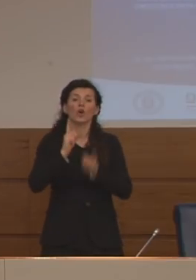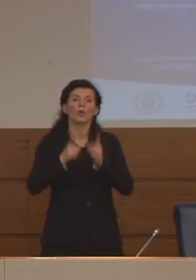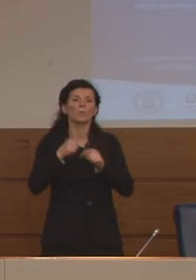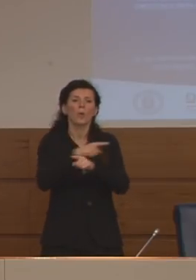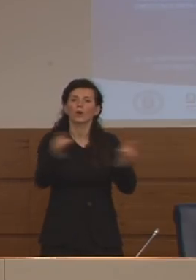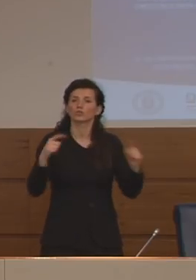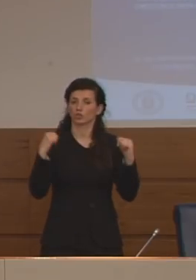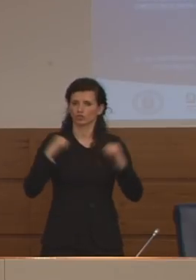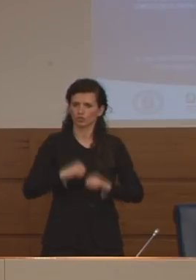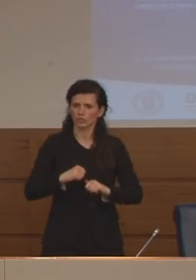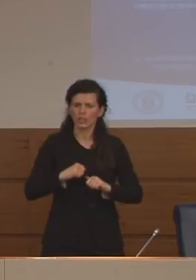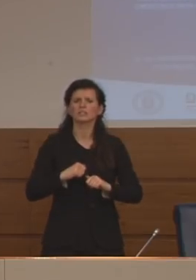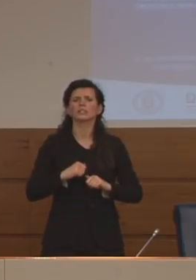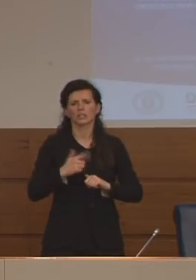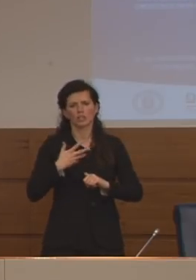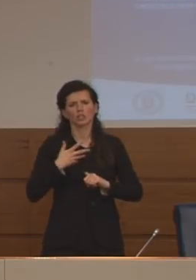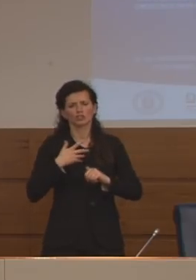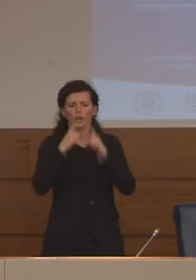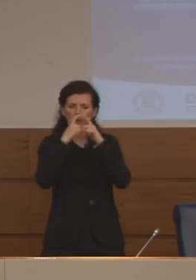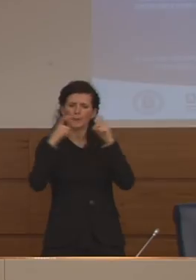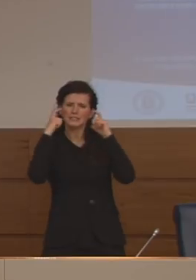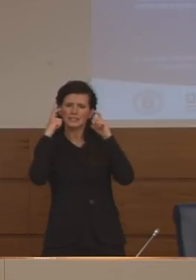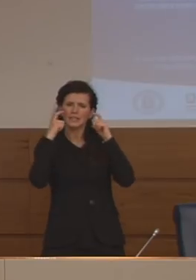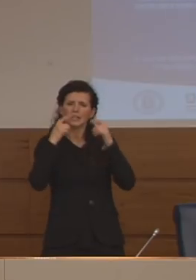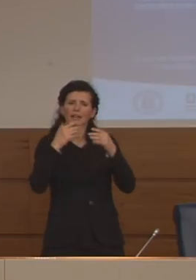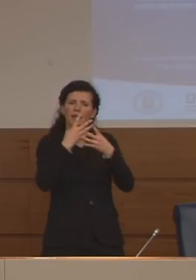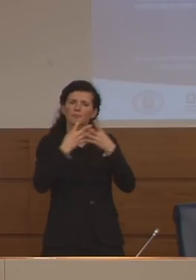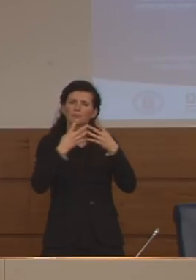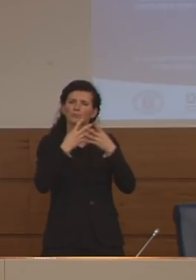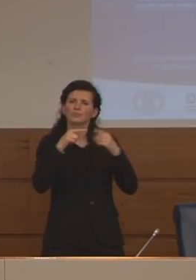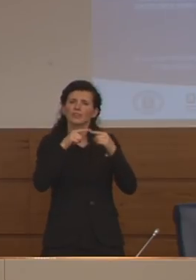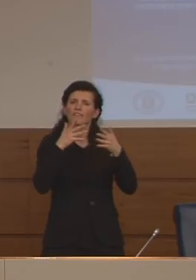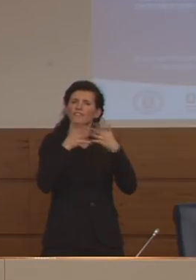con livelli di filtraggio un po' più basso, perché sono esposti a un rischio molto